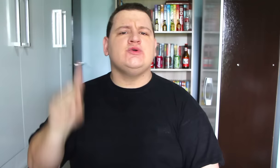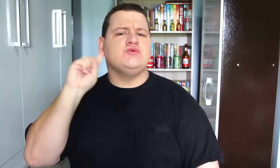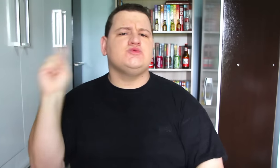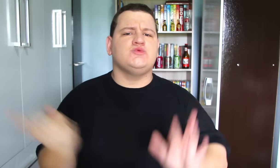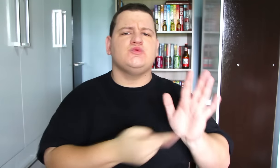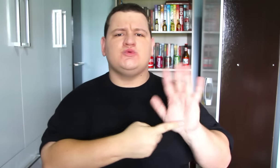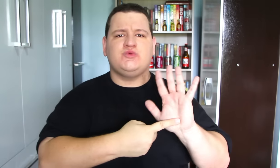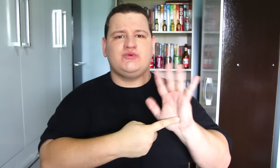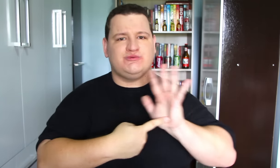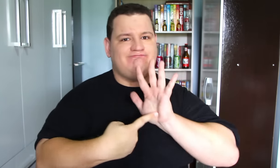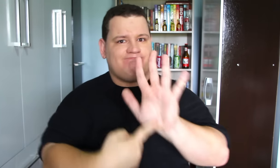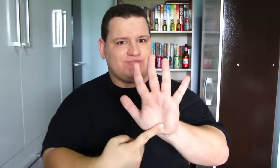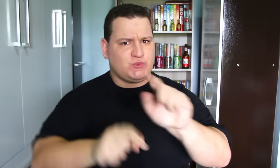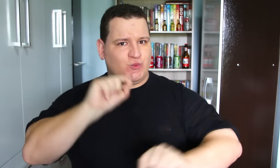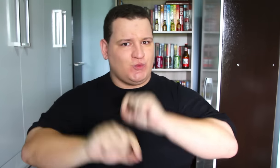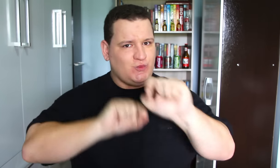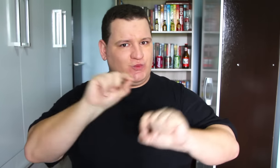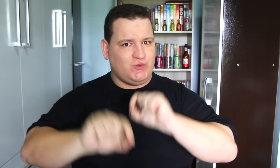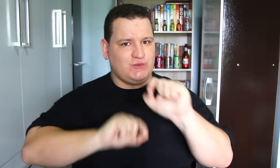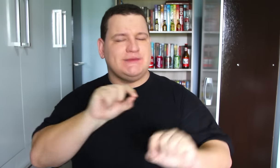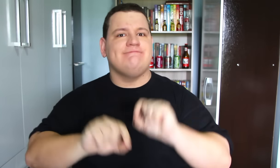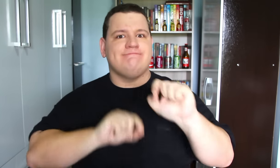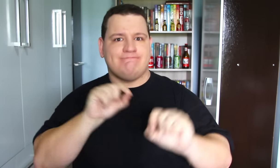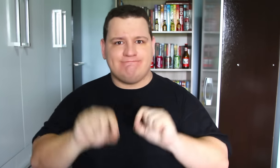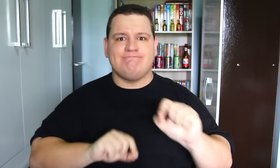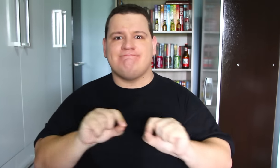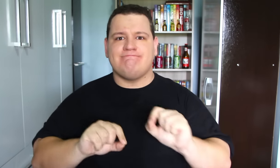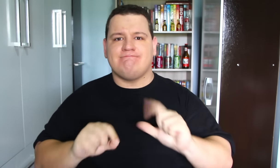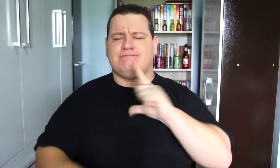O que Surdo Cult vai apresentar?